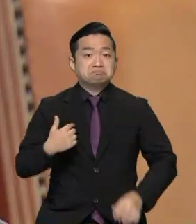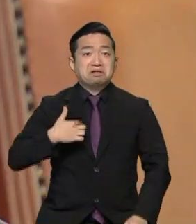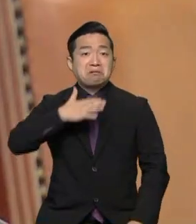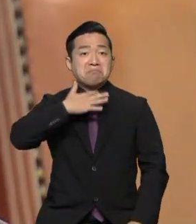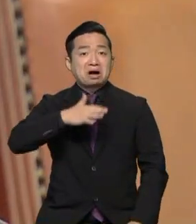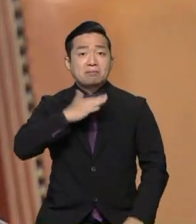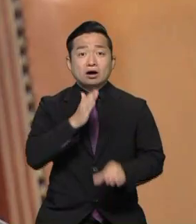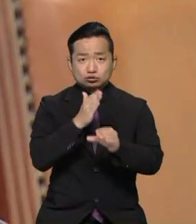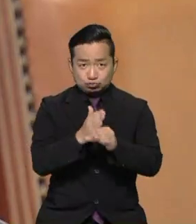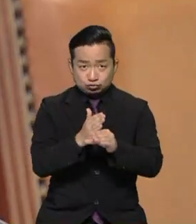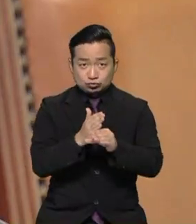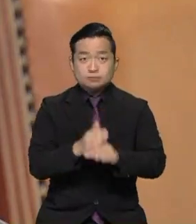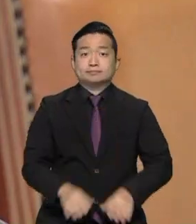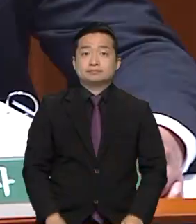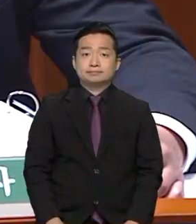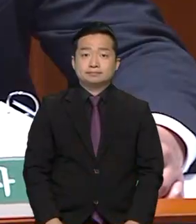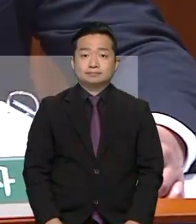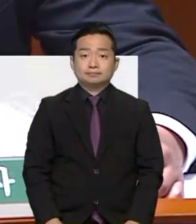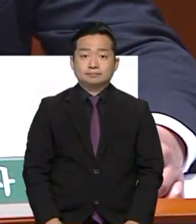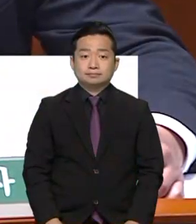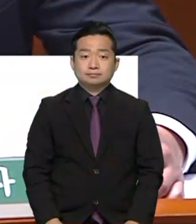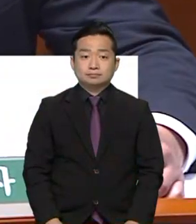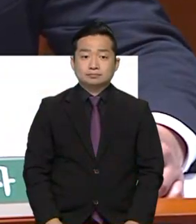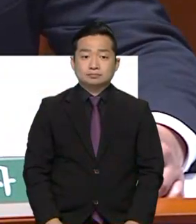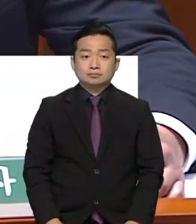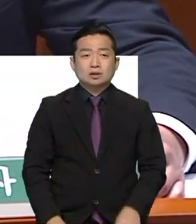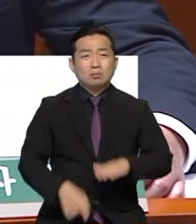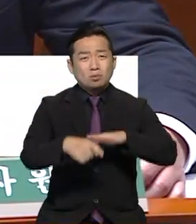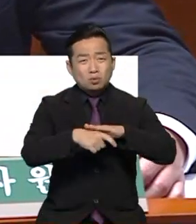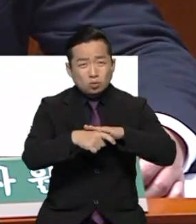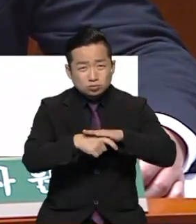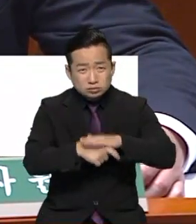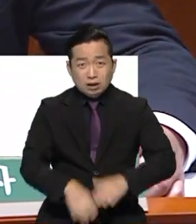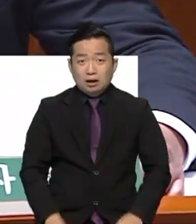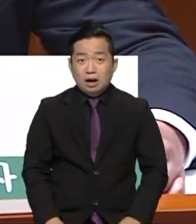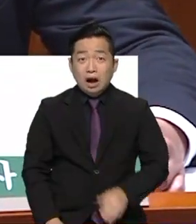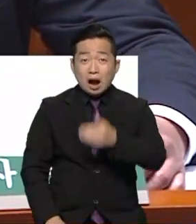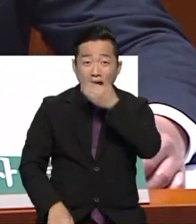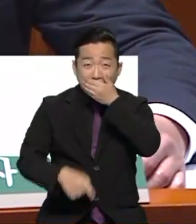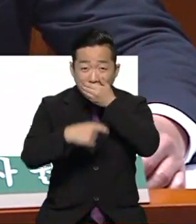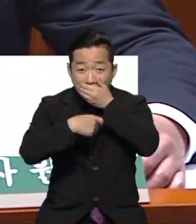부인하는 걸로 전해졌습니다.